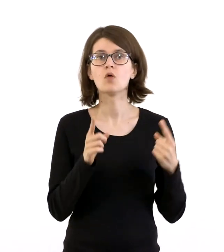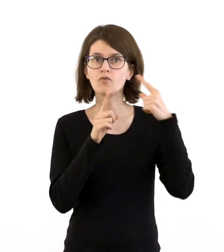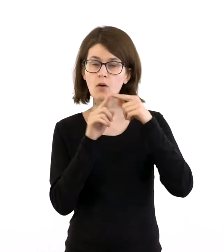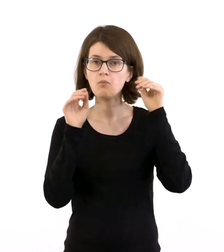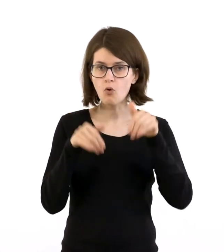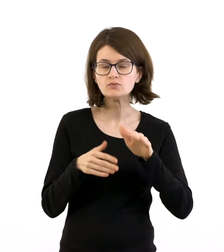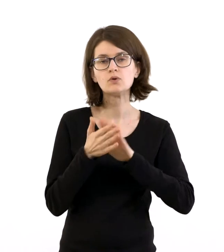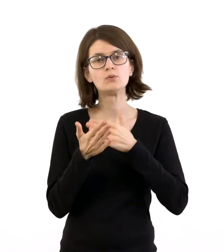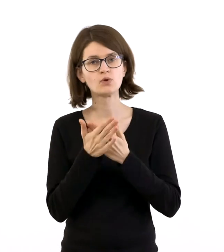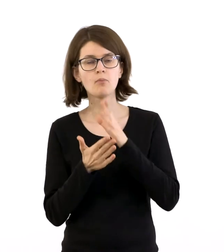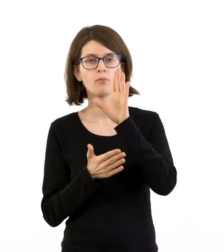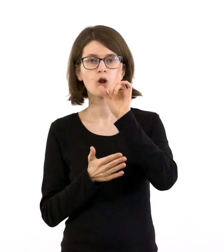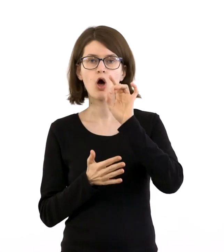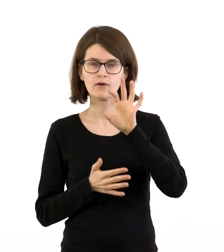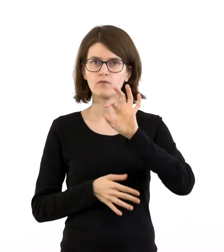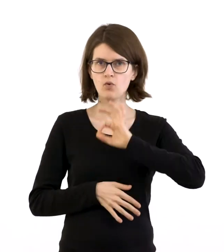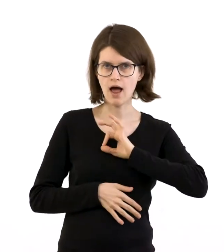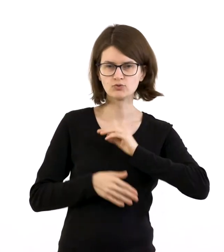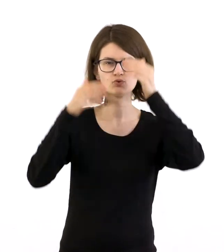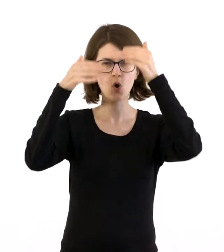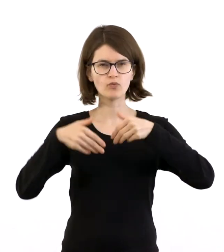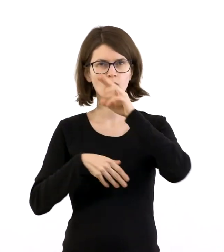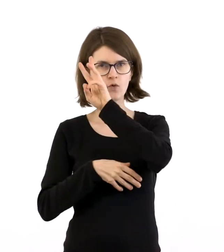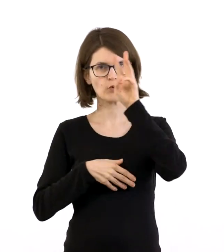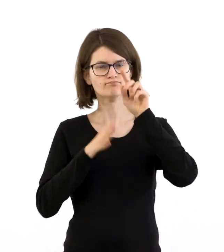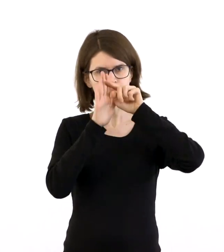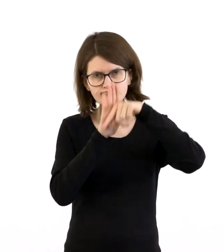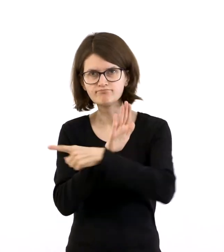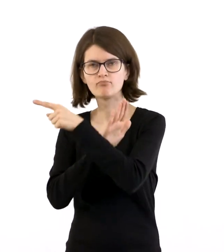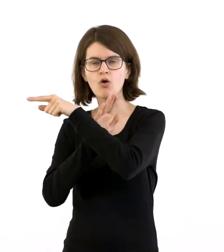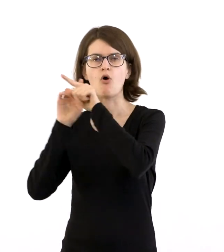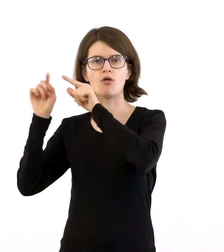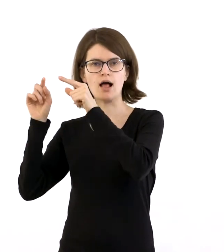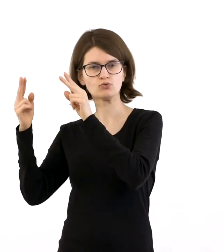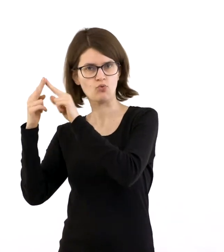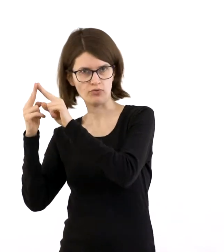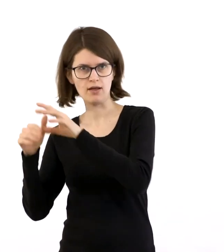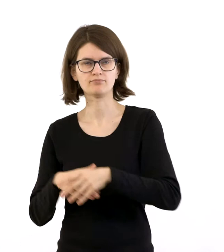Jako medium społecznościowe możemy wymienić również bloga, który daje użytkownikom możliwość interakcji z naszą organizacją.